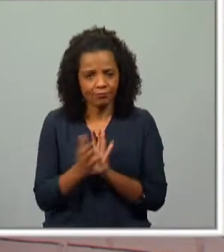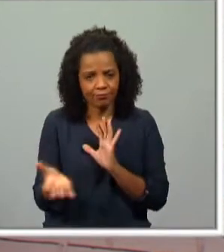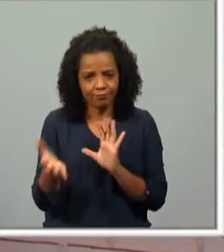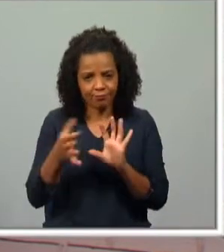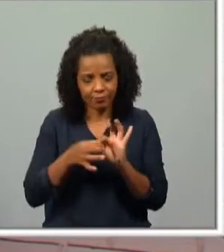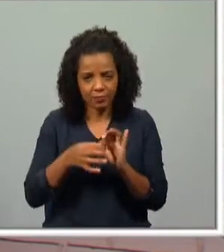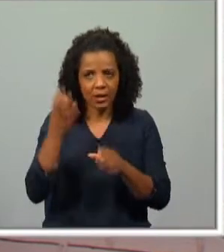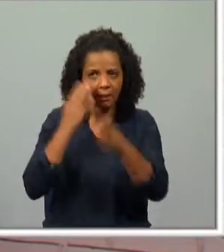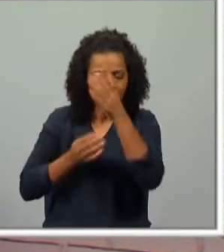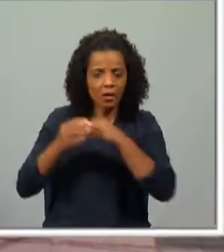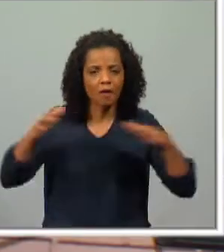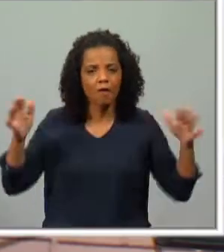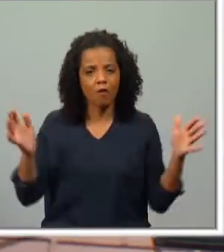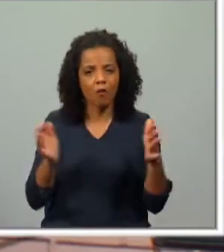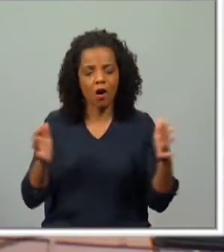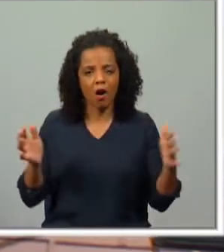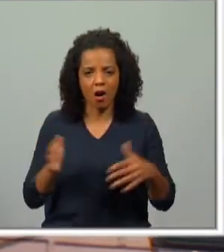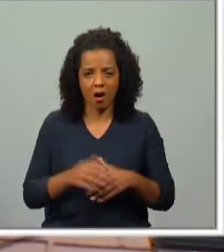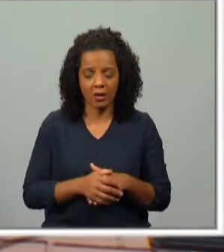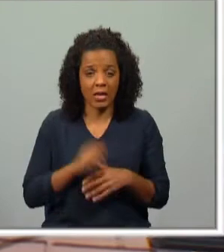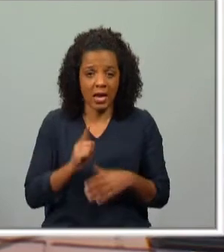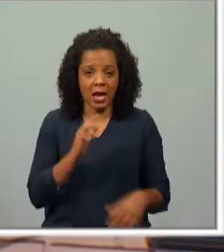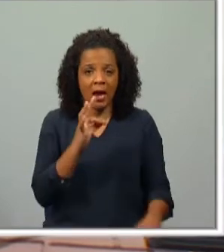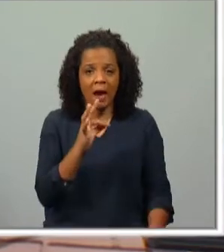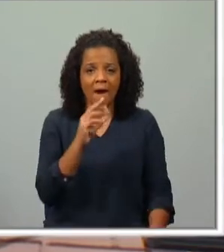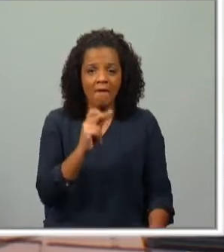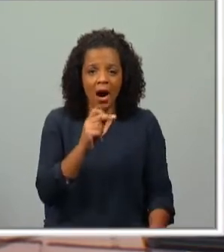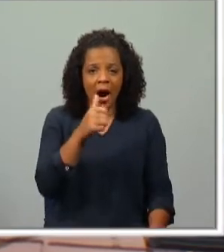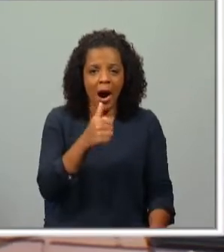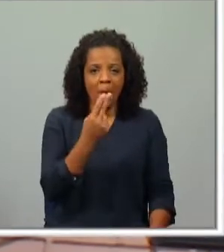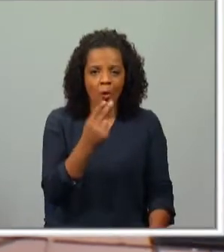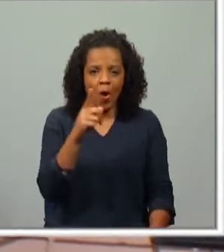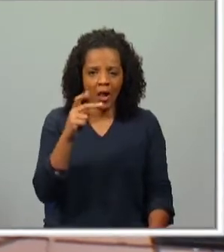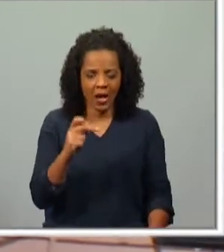deste aprender a voar trata-se portanto de uma fábula uma fábula isto é uma 因此，學習飛行是關於一個寓言 一個寓言 這是一個